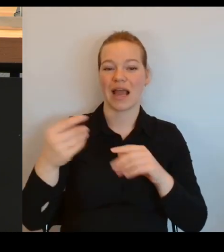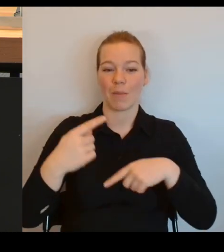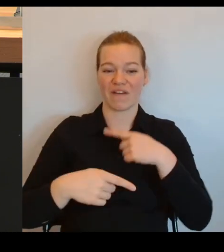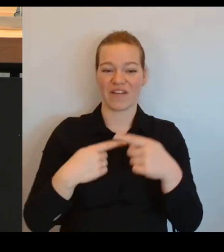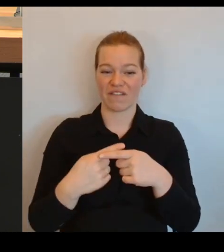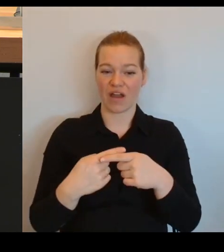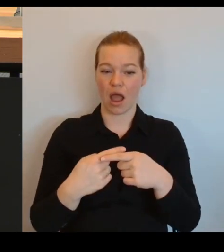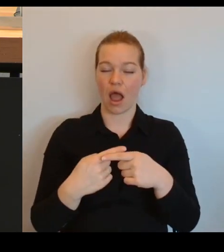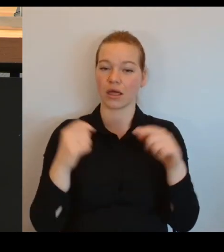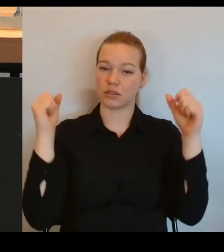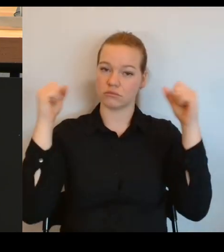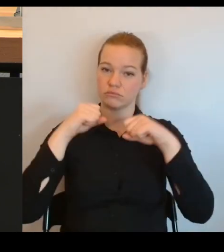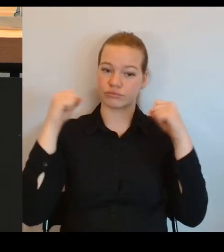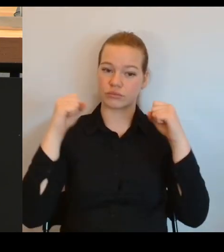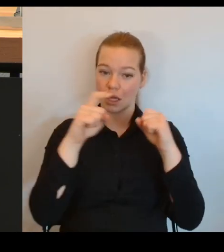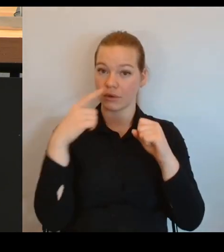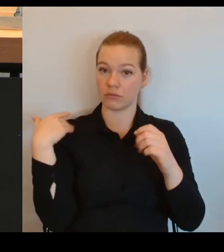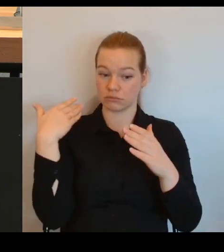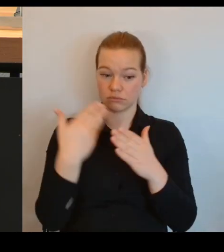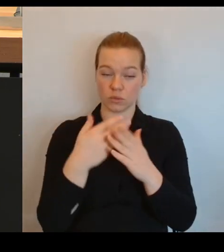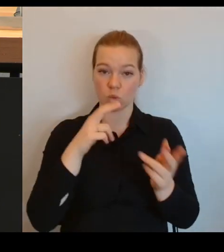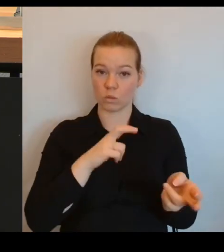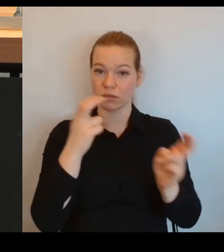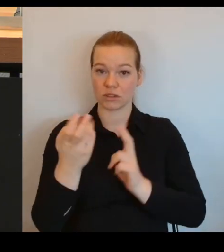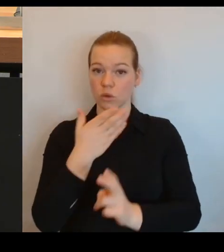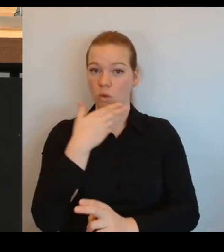Nun will die Senatskanzlei mit Kai Wegner die Federführung